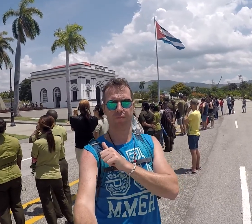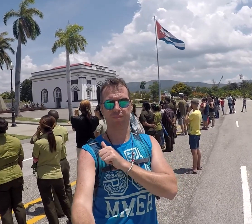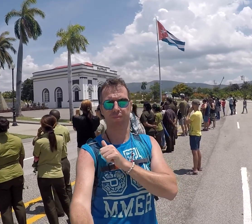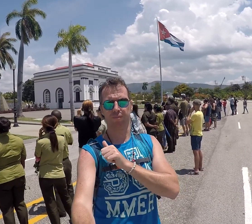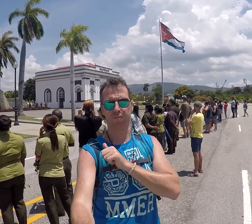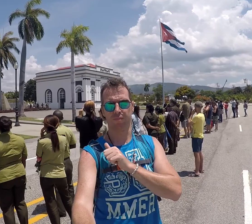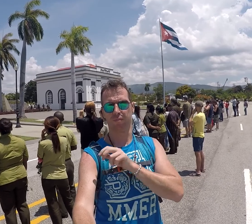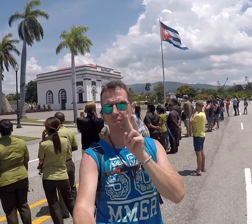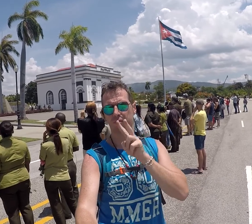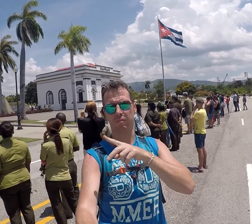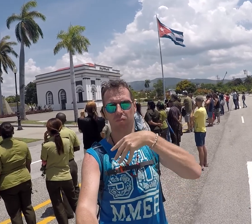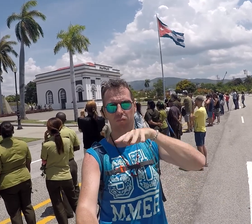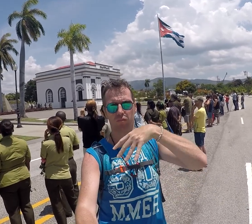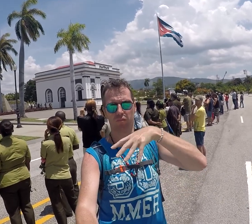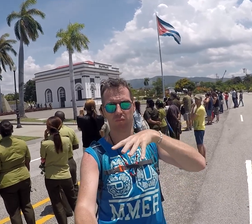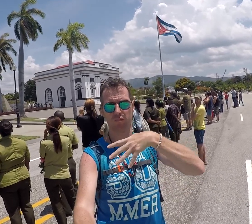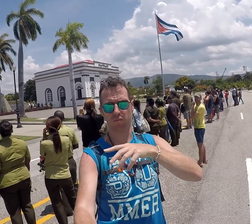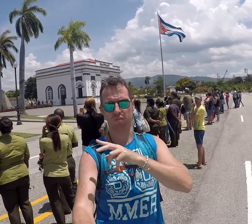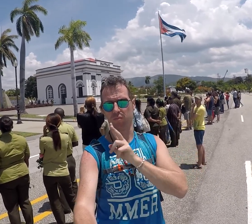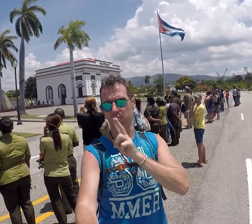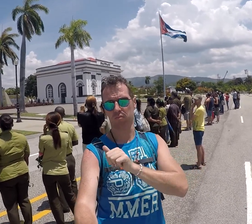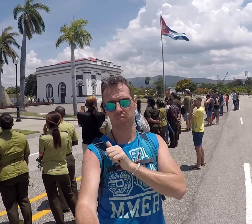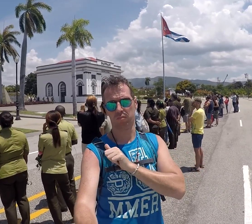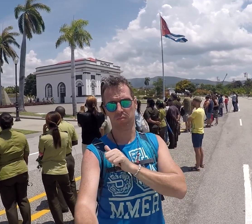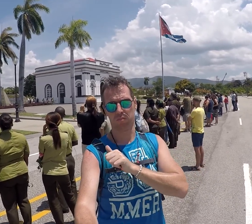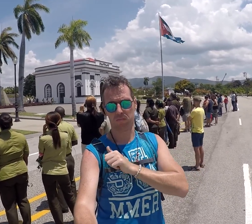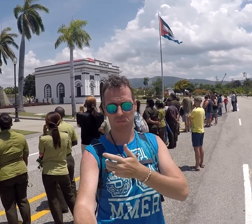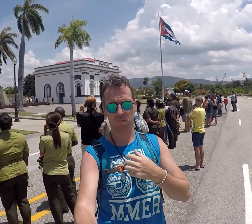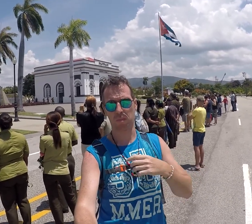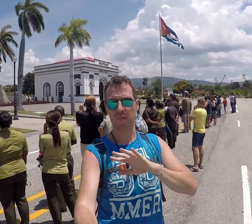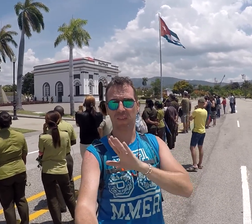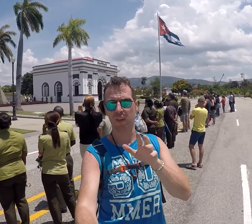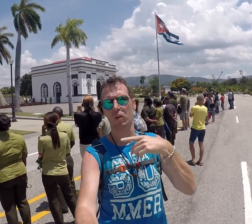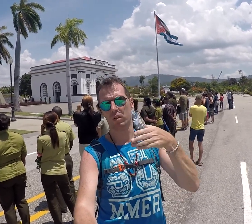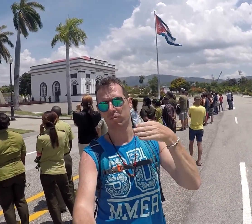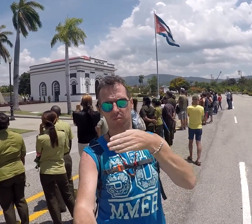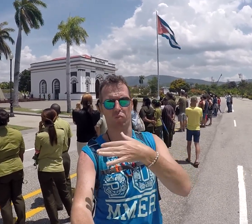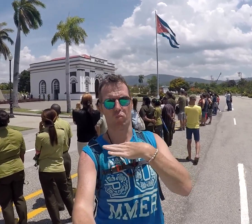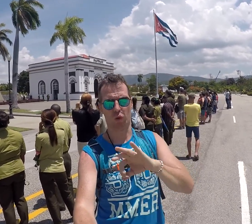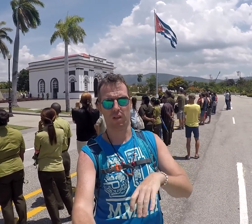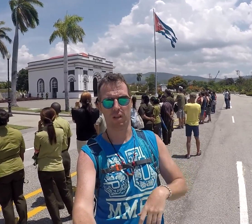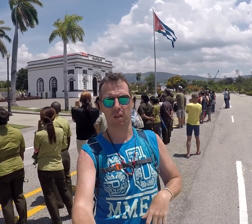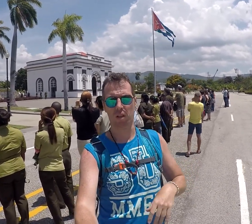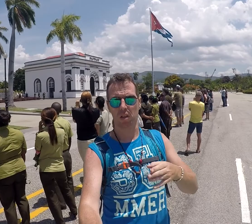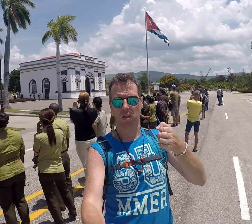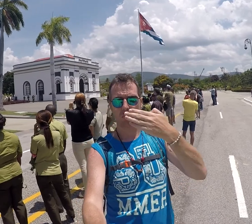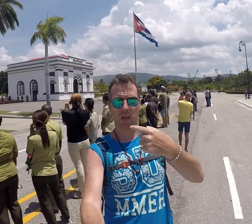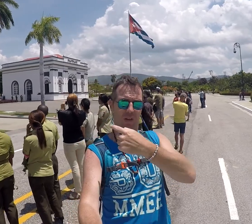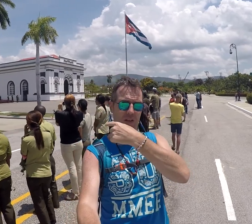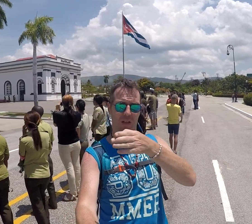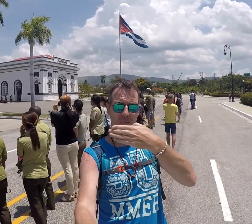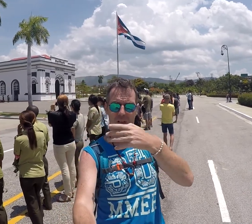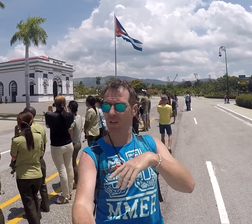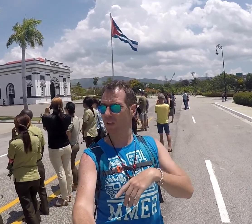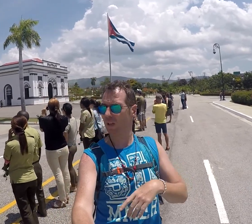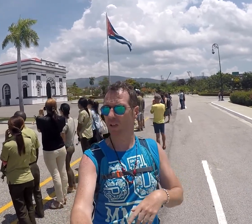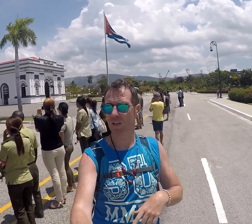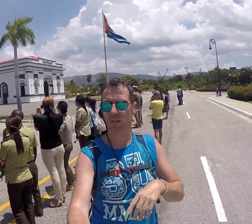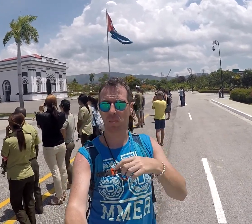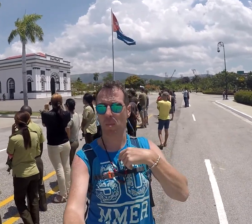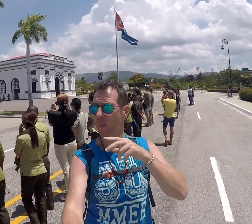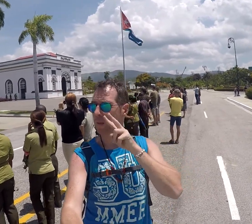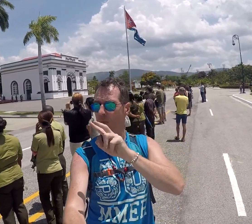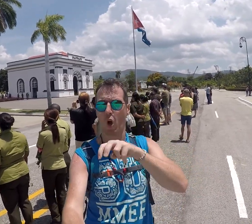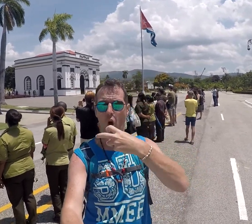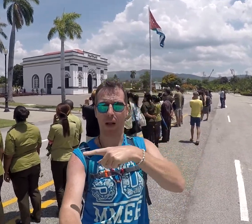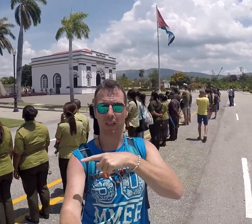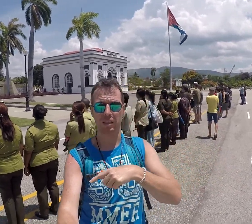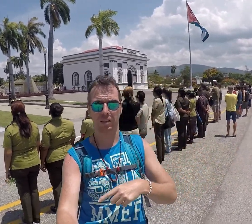Está cambiando la guardia haciendo el desfile, al acabar se permite entrar, ahí está la bandera y ahí están las obras